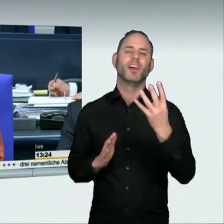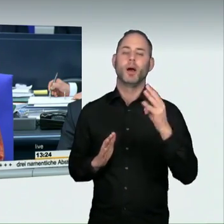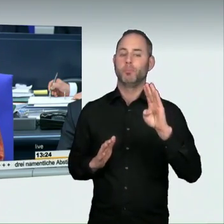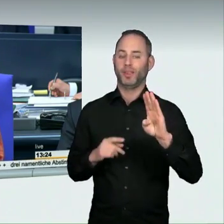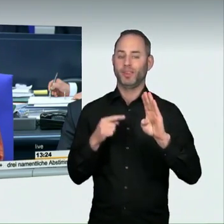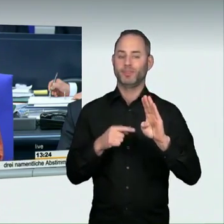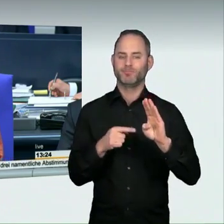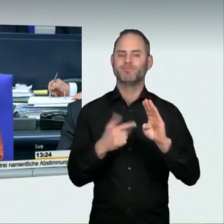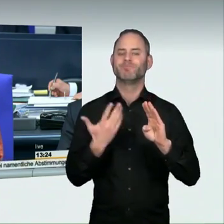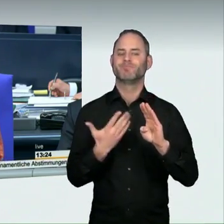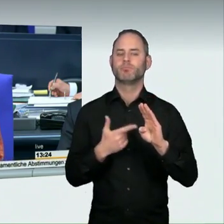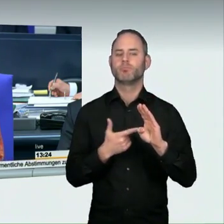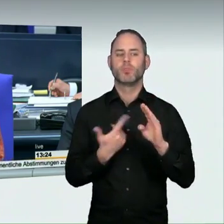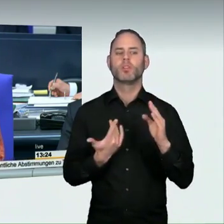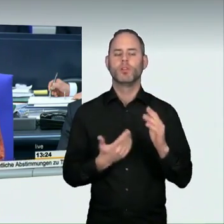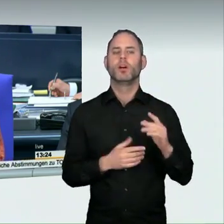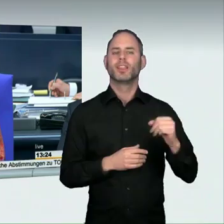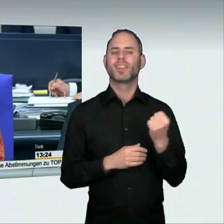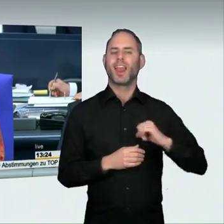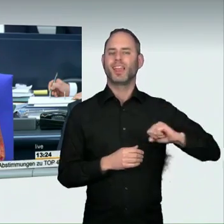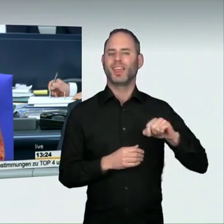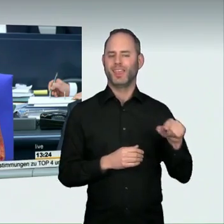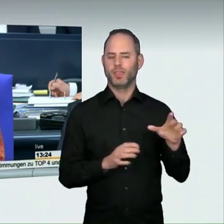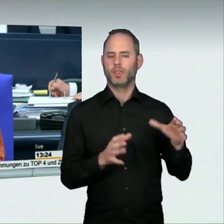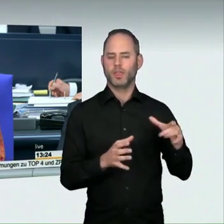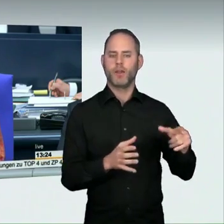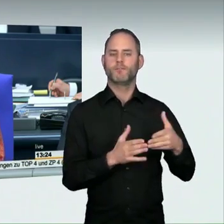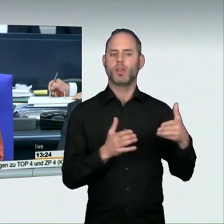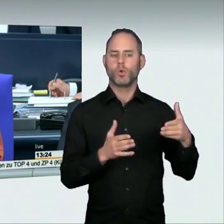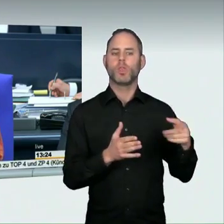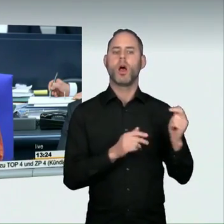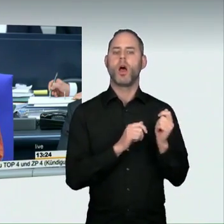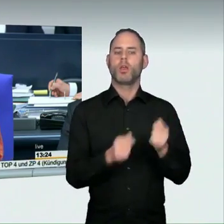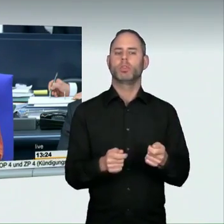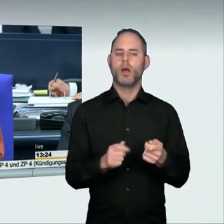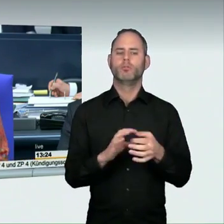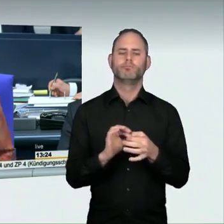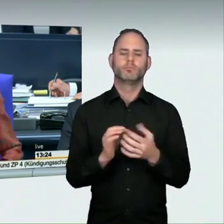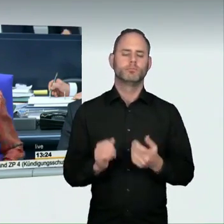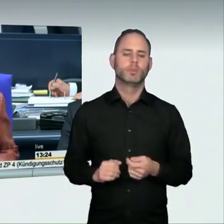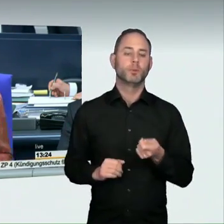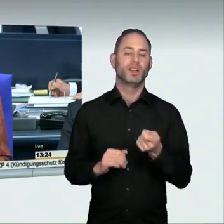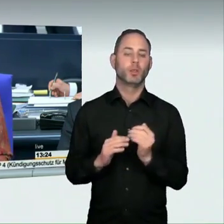zu dem Antrag der Fraktion Die Linke mit dem Titel „Mietpreisbremse wirkungsvoll ausgestalten“. Der Ausschuss empfiehlt